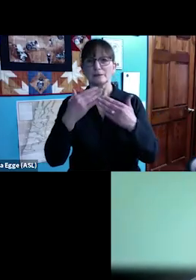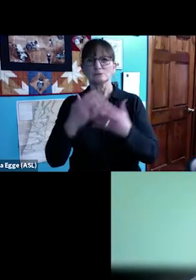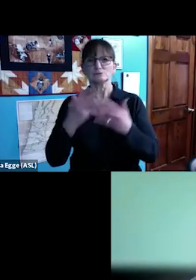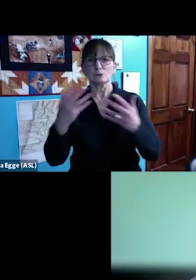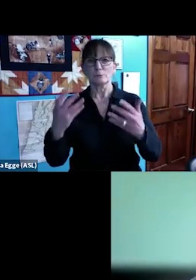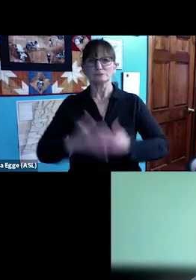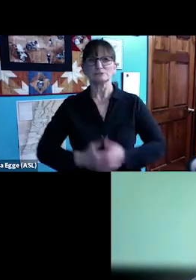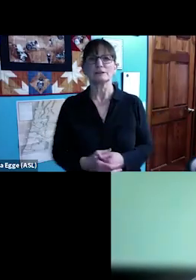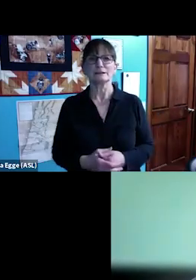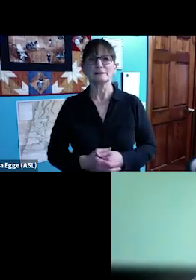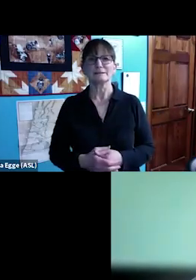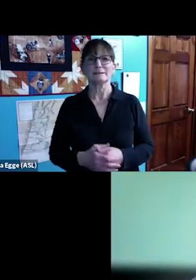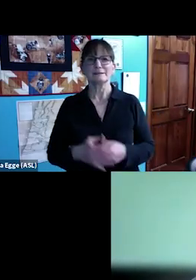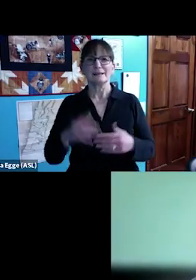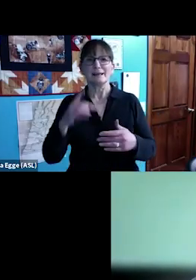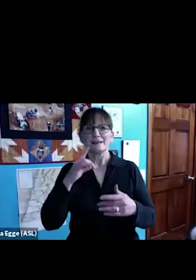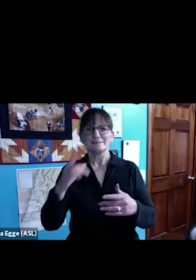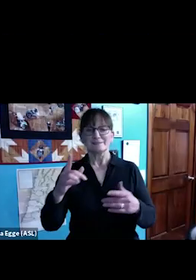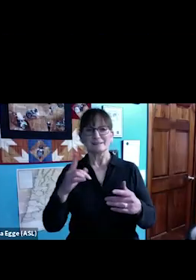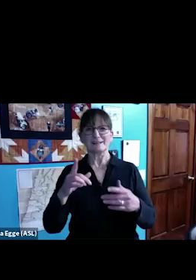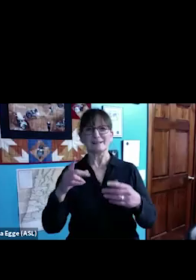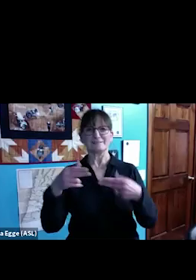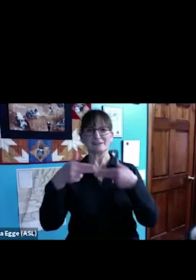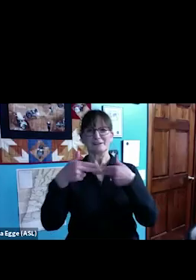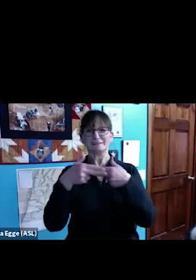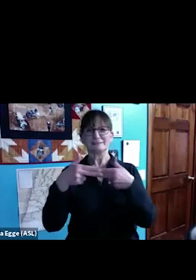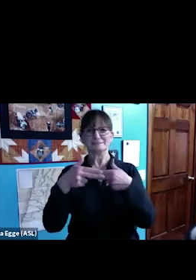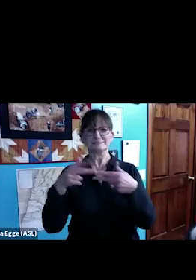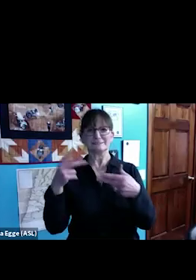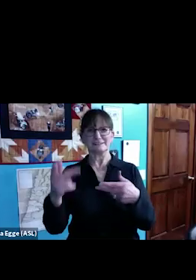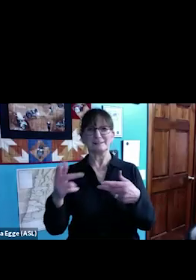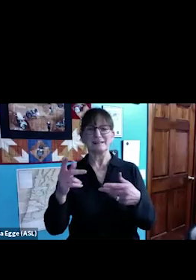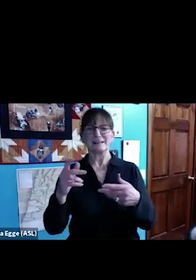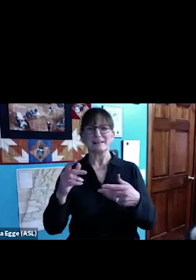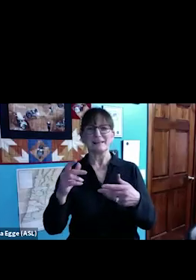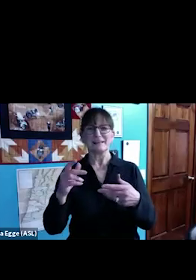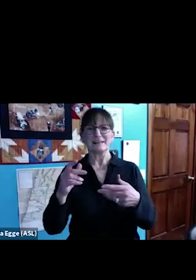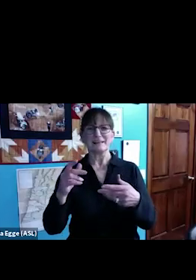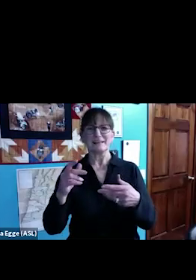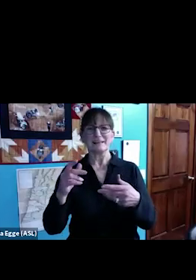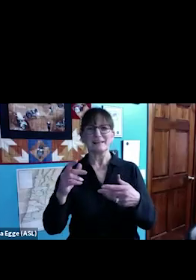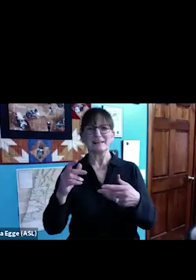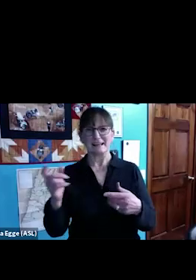a los que me refiero con frecuencia, todo en un solo lugar y eso ha sido bastante útil para mantenerme organizada